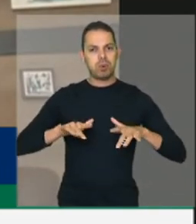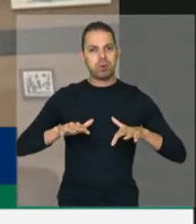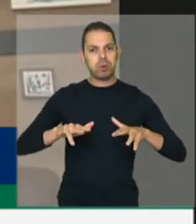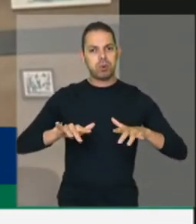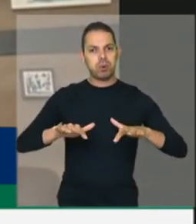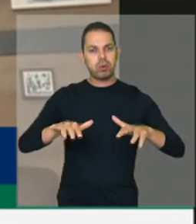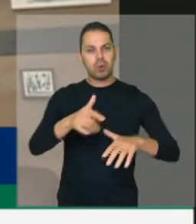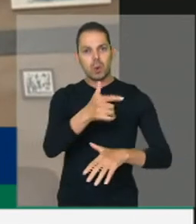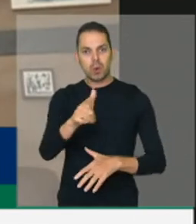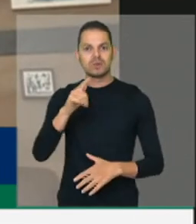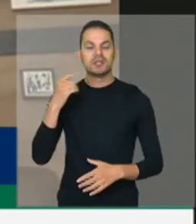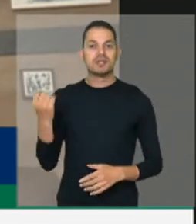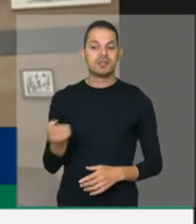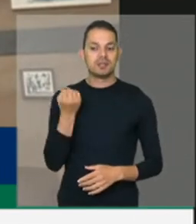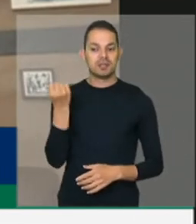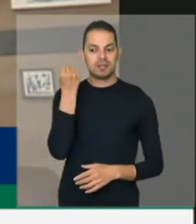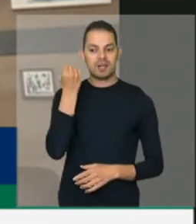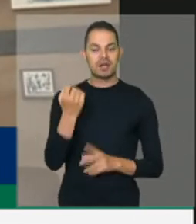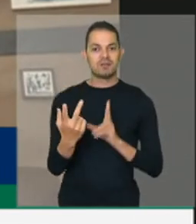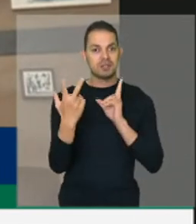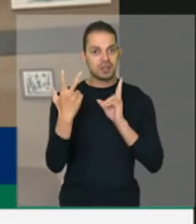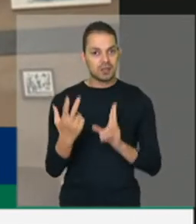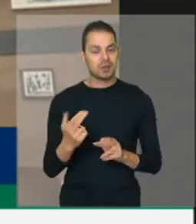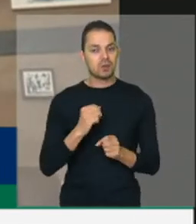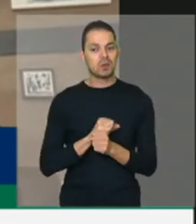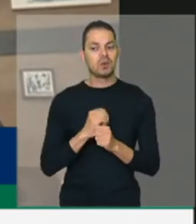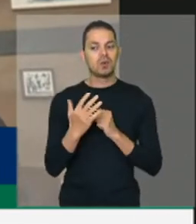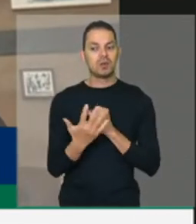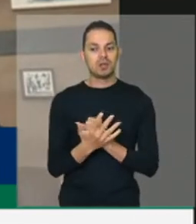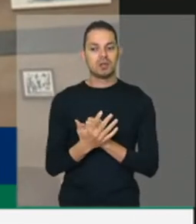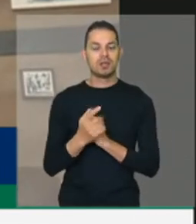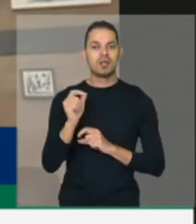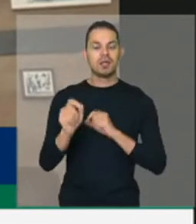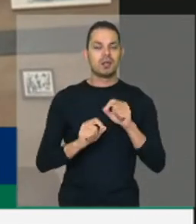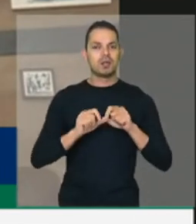QUANTO OU MAIS GRAVE DE QUE A PANDEMIA DO CORONAVÍRUS. A PANDEMIA DA FOME, PRESIDENTE.